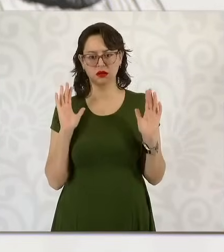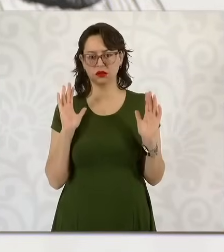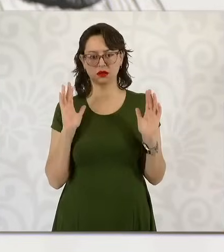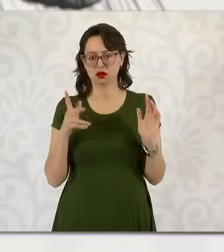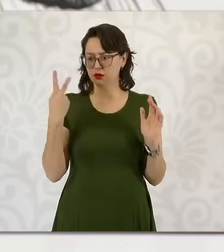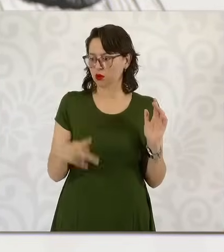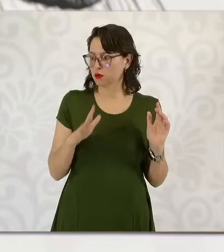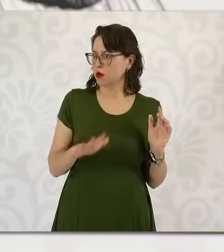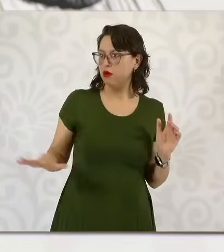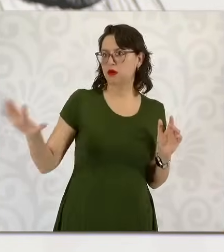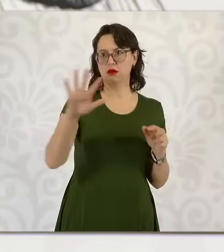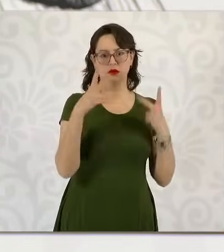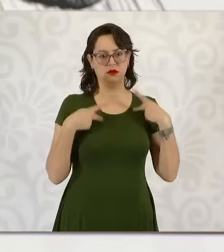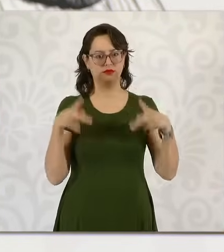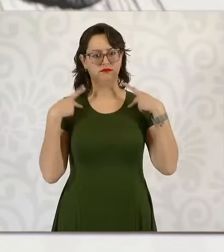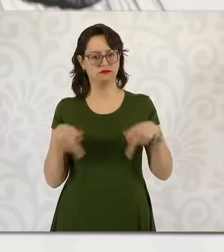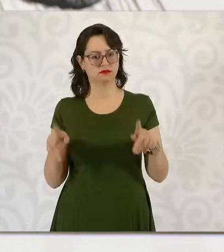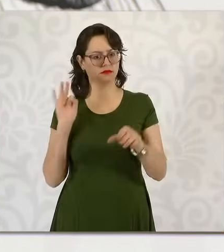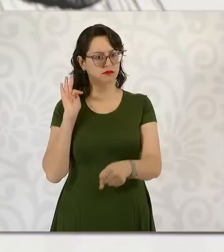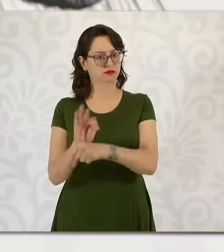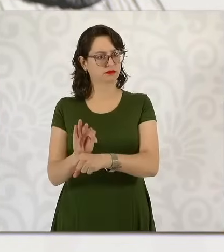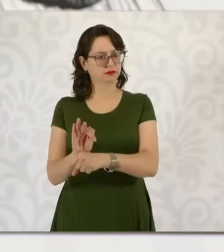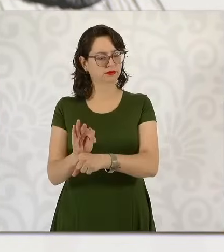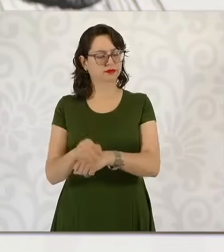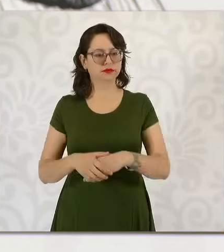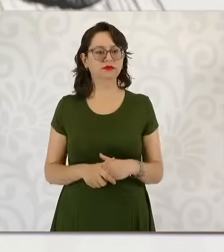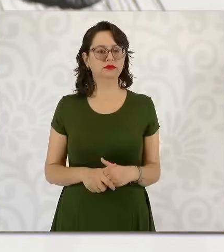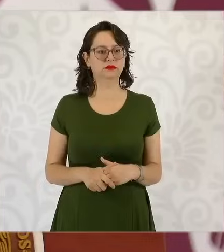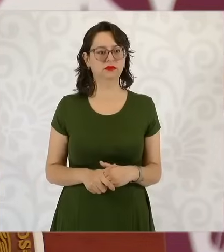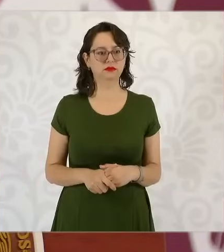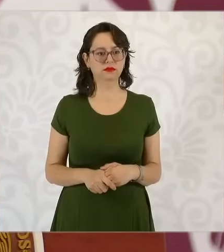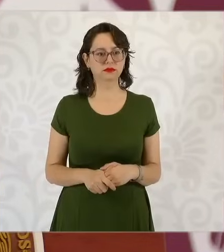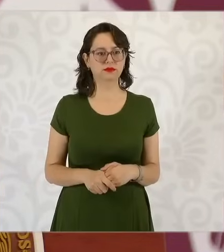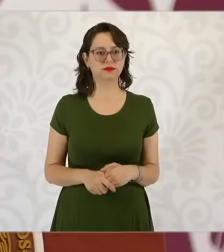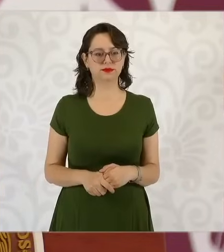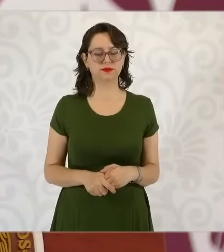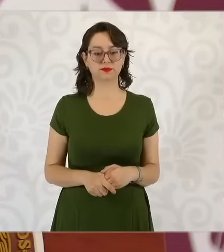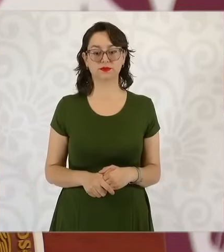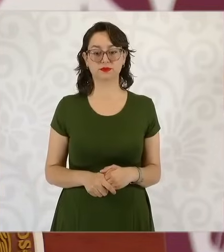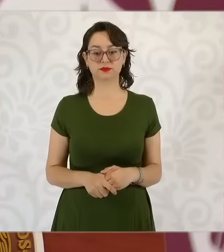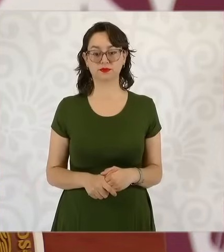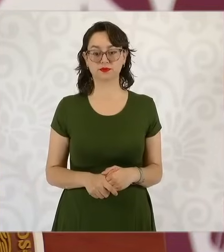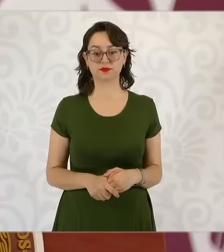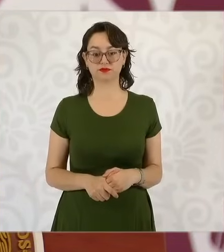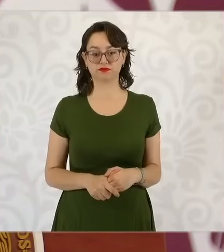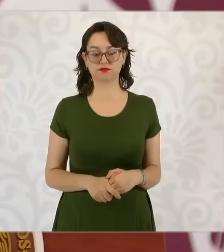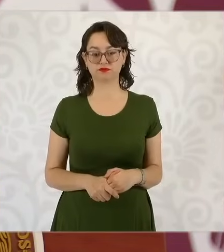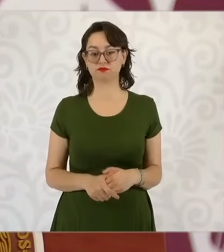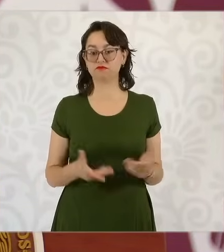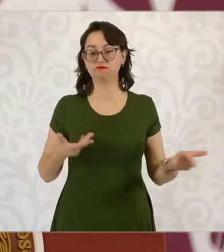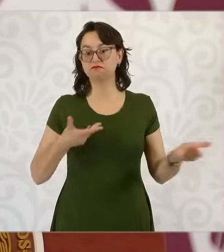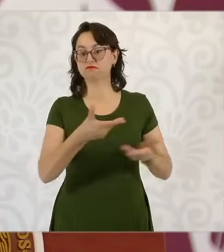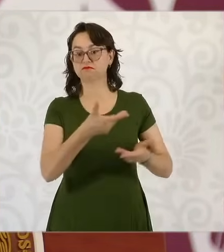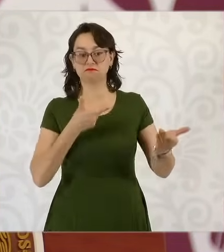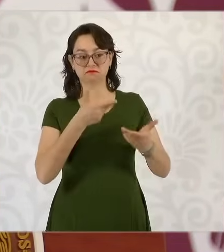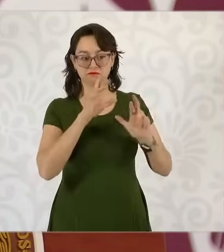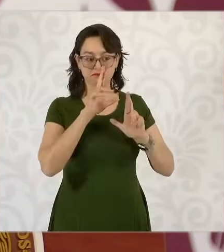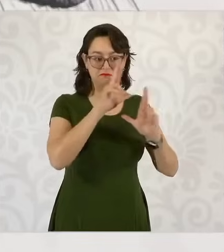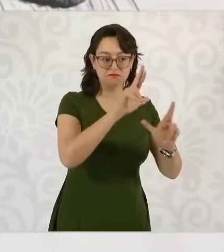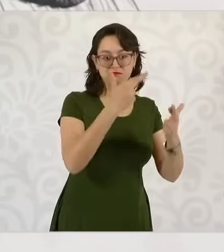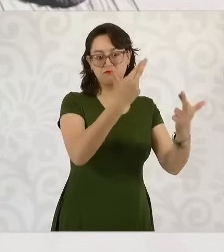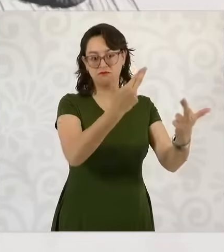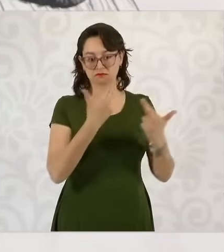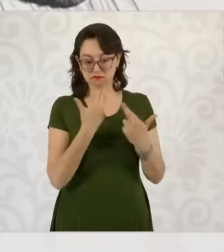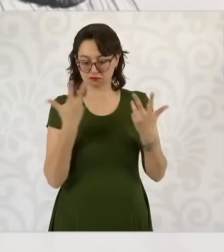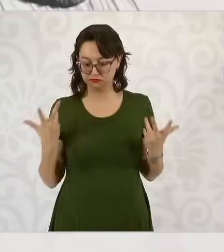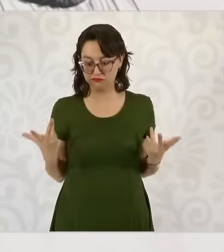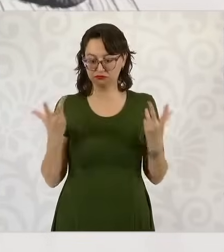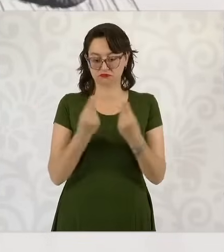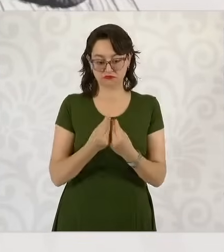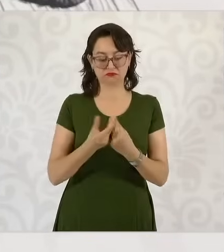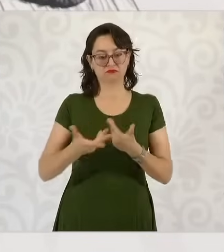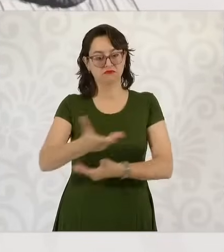pueblo y cómo nos relacionamos en una relación de respeto de colaboración y de coordinación